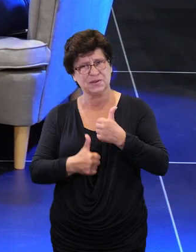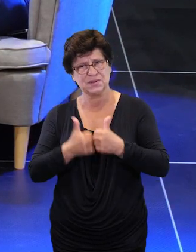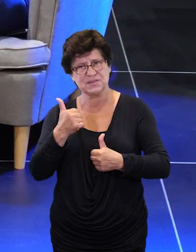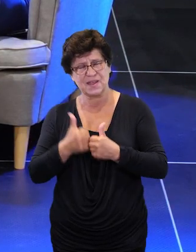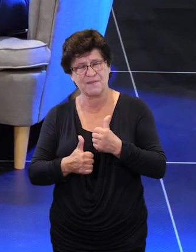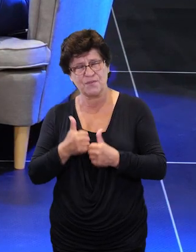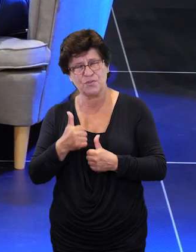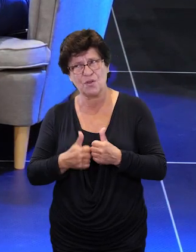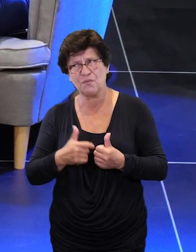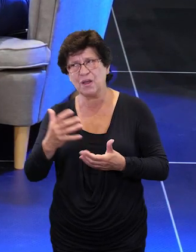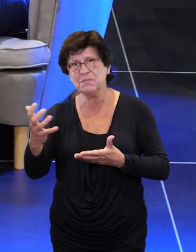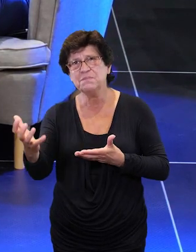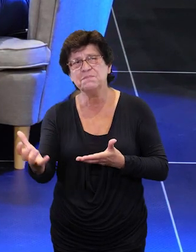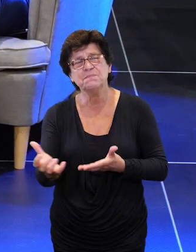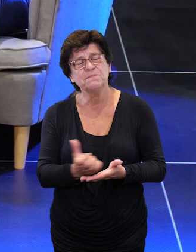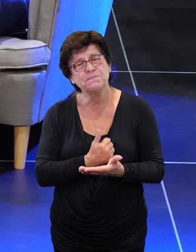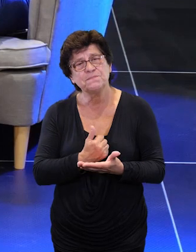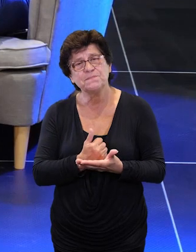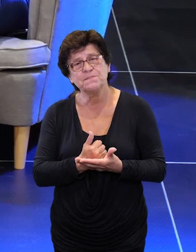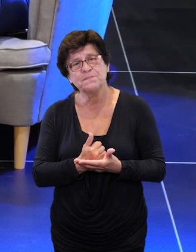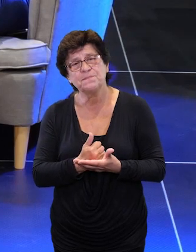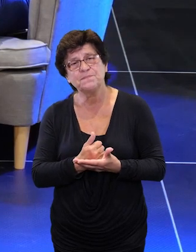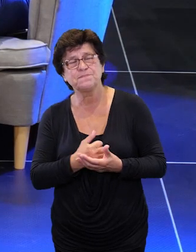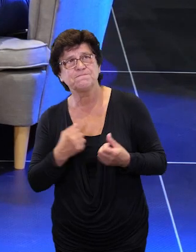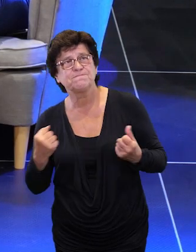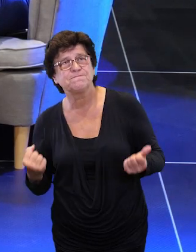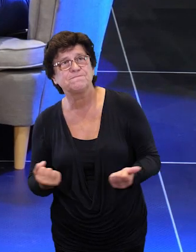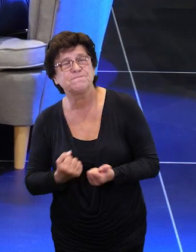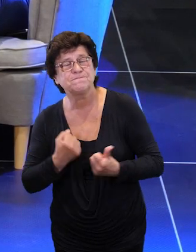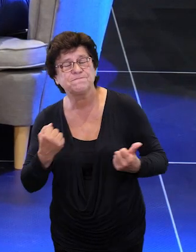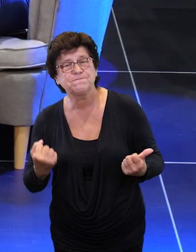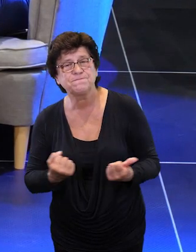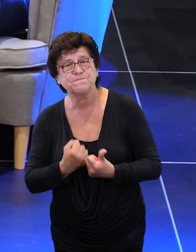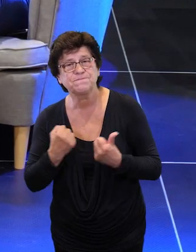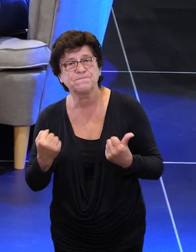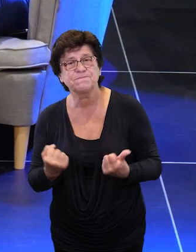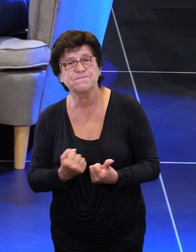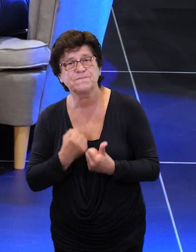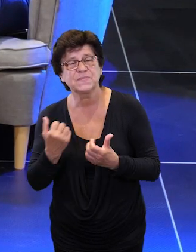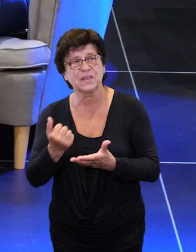podejmujecie jakieś inicjatywy, które miałyby w jakiś sposób